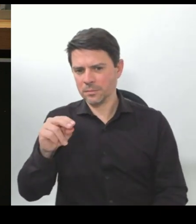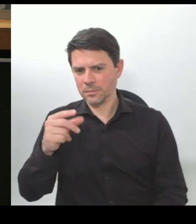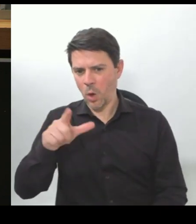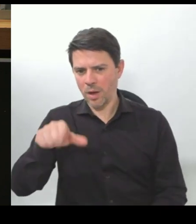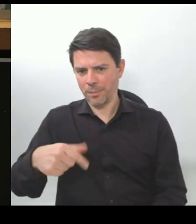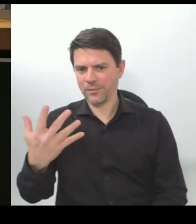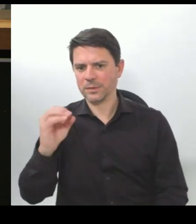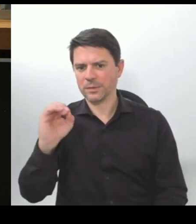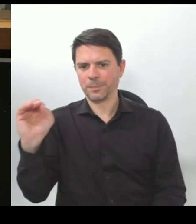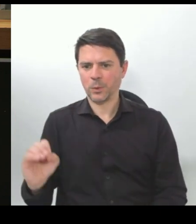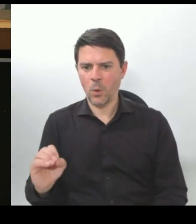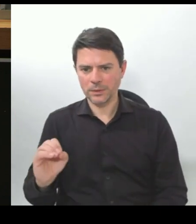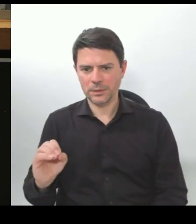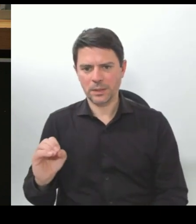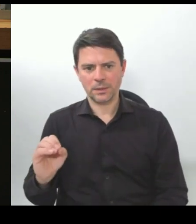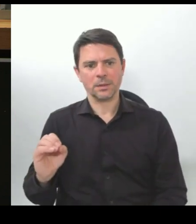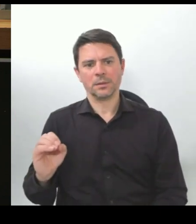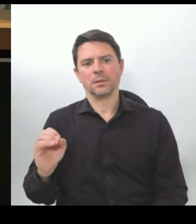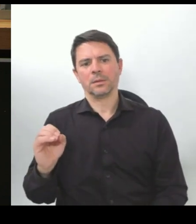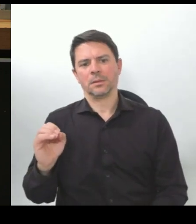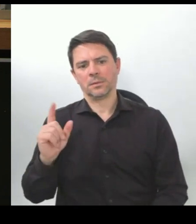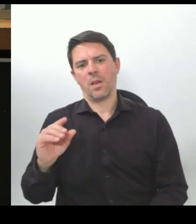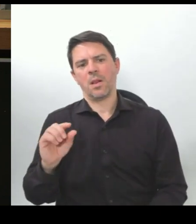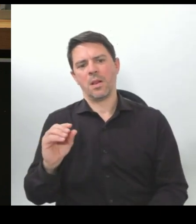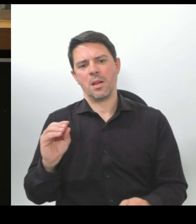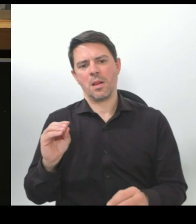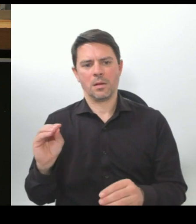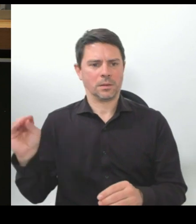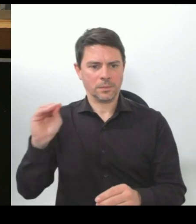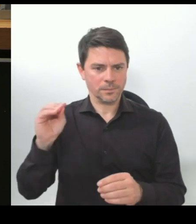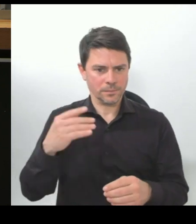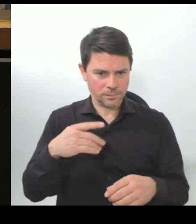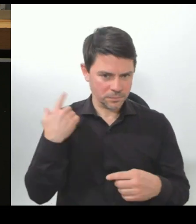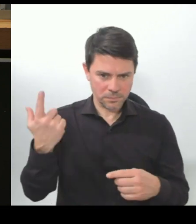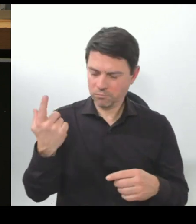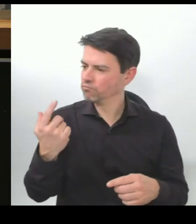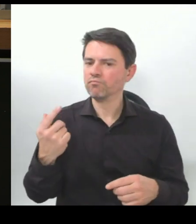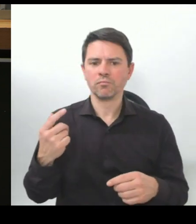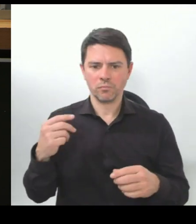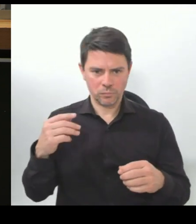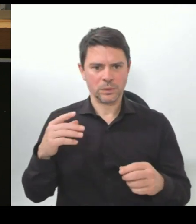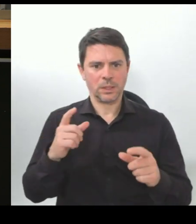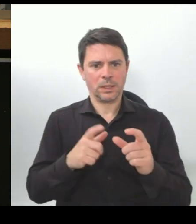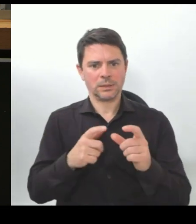erreicht worden und wir haben aber dann, weil die Diskussion weitergehen, festgestellt, dass das in der Tat nicht ausreicht.